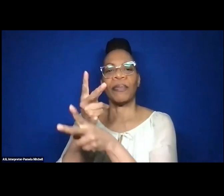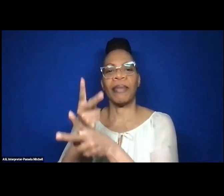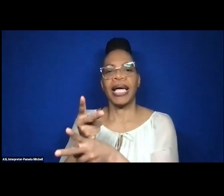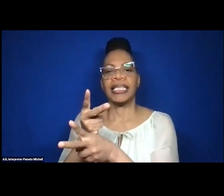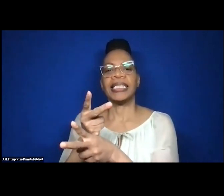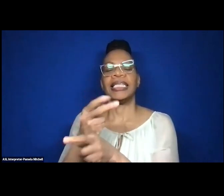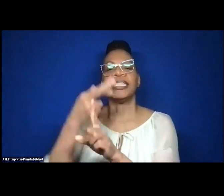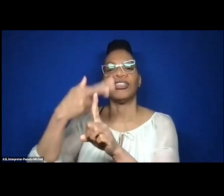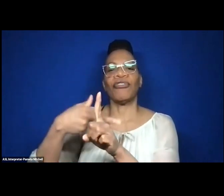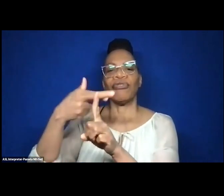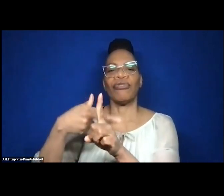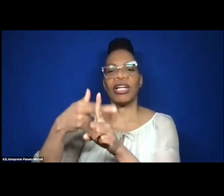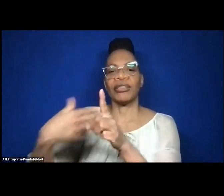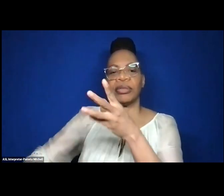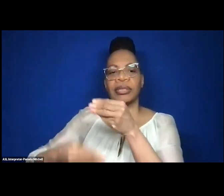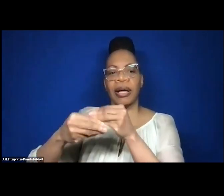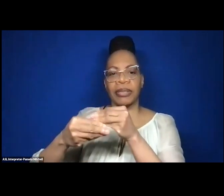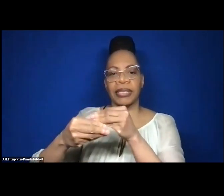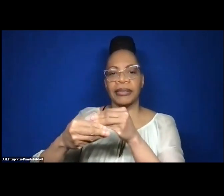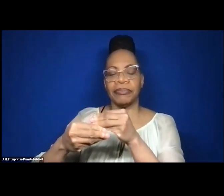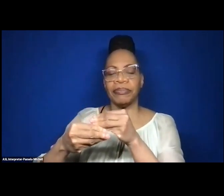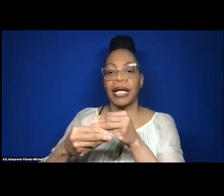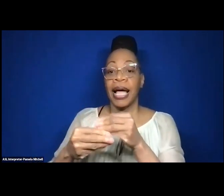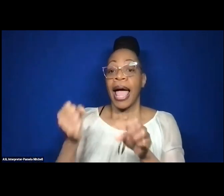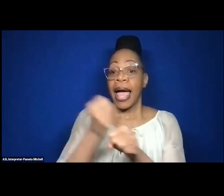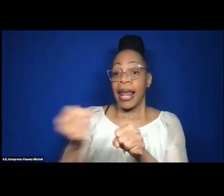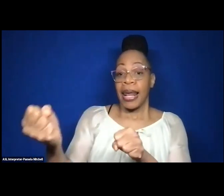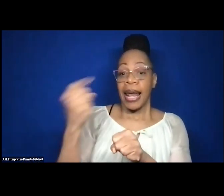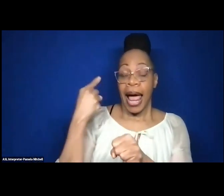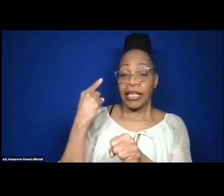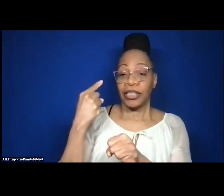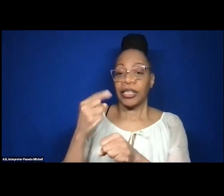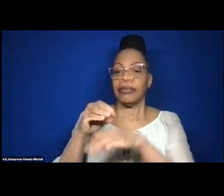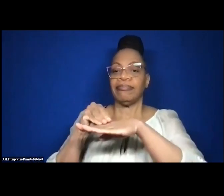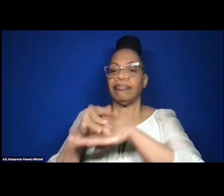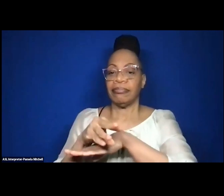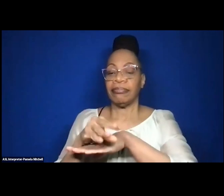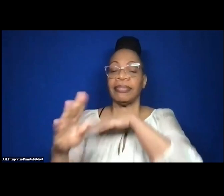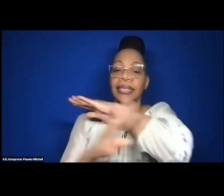[Jarita] Muy bien, a partir del año pasado, efectivo el 30 de septiembre de 2024,